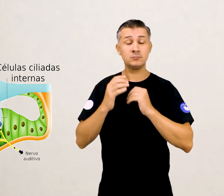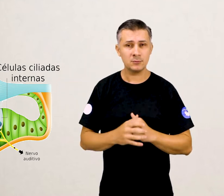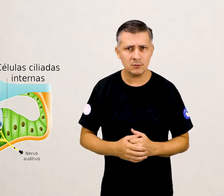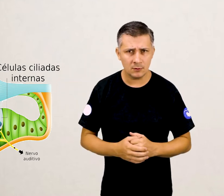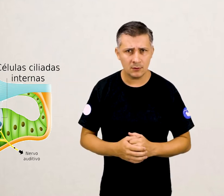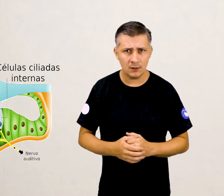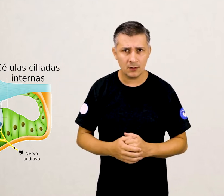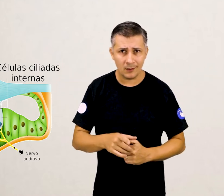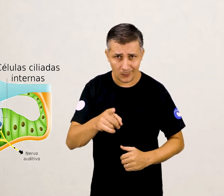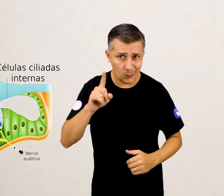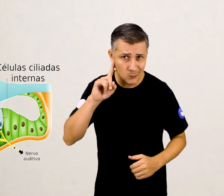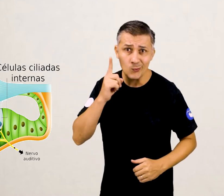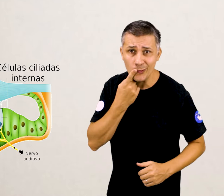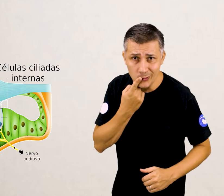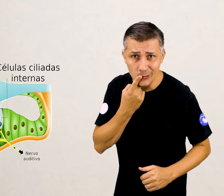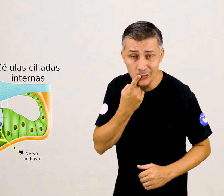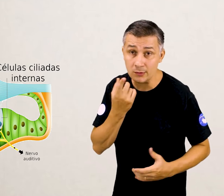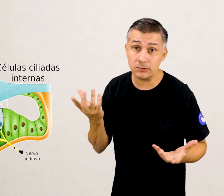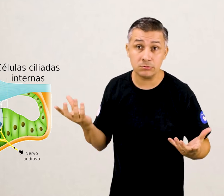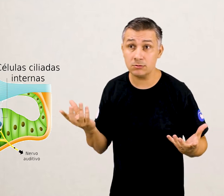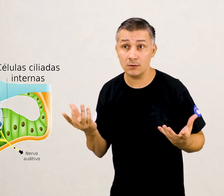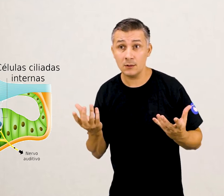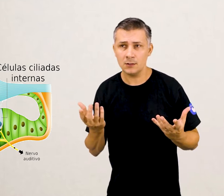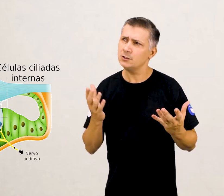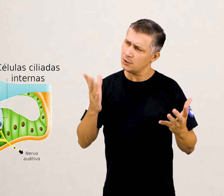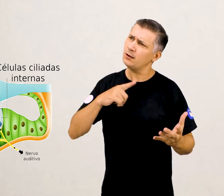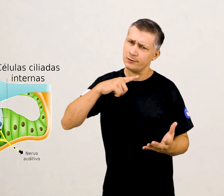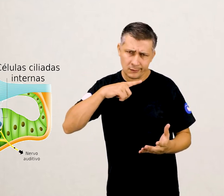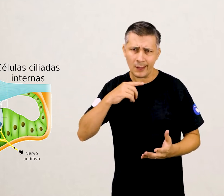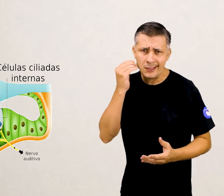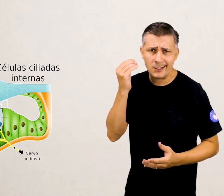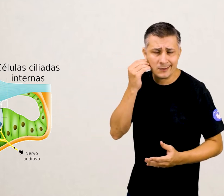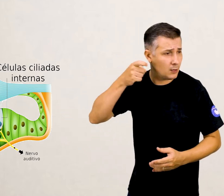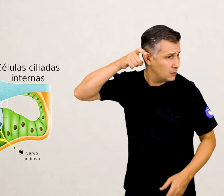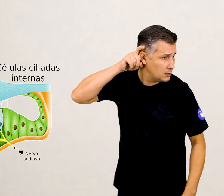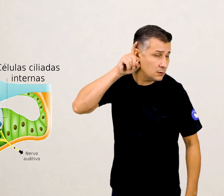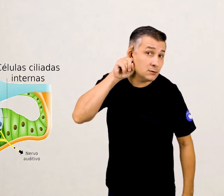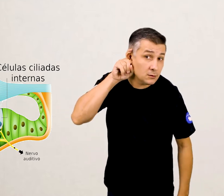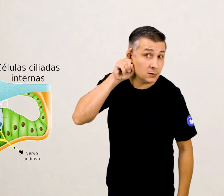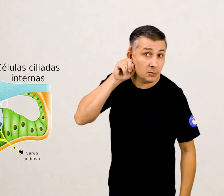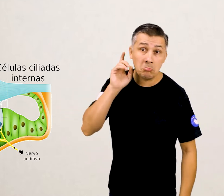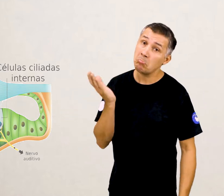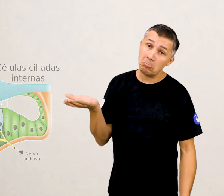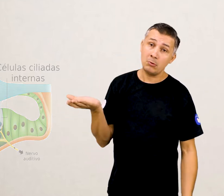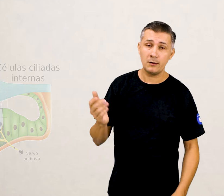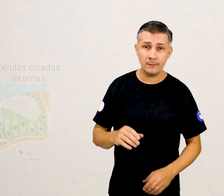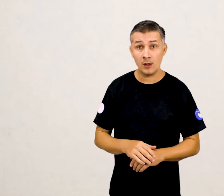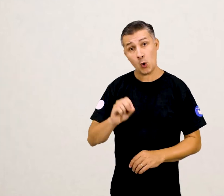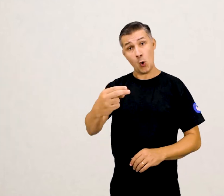Para os surdos atualmente isso é tentado com o uso de aparelhos de amplificação sonora.